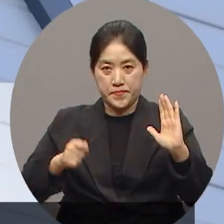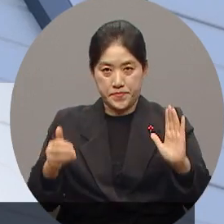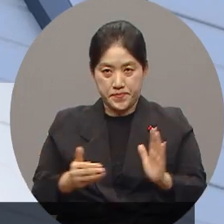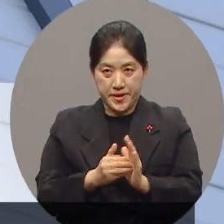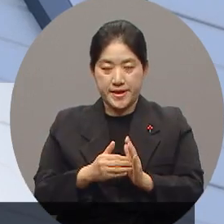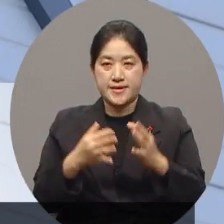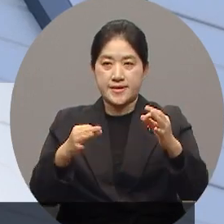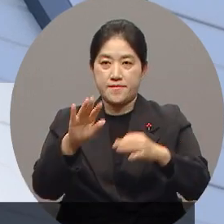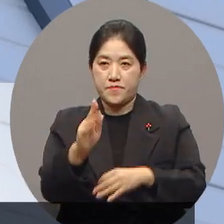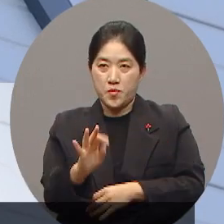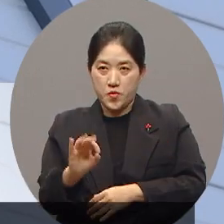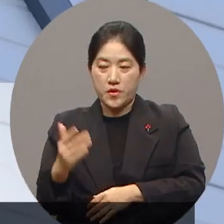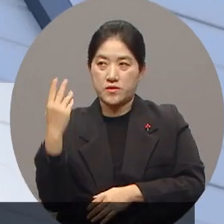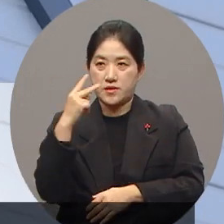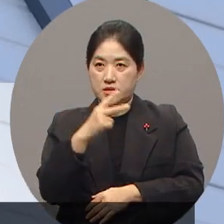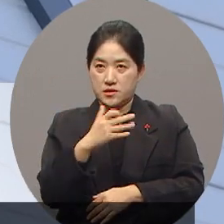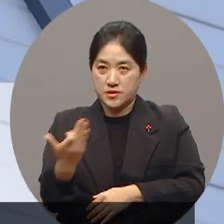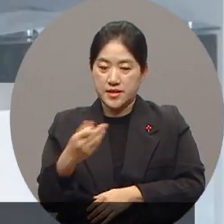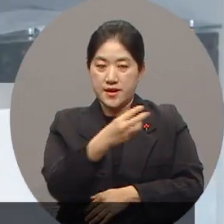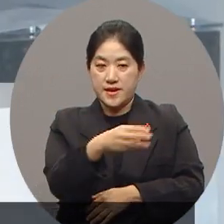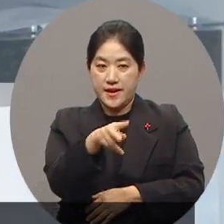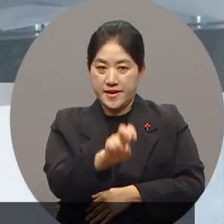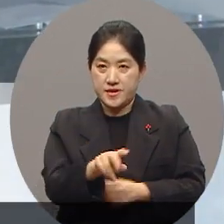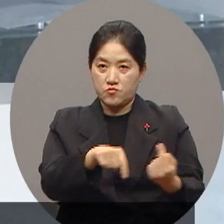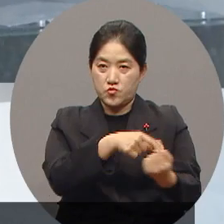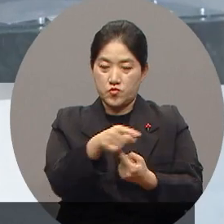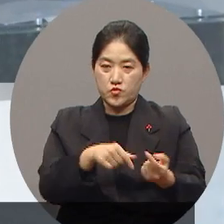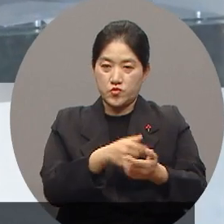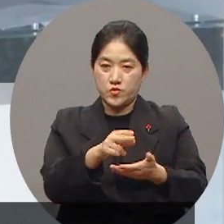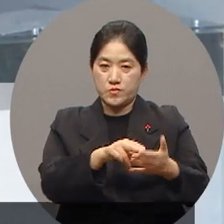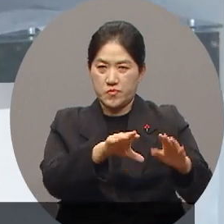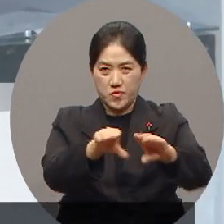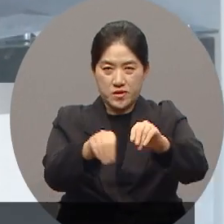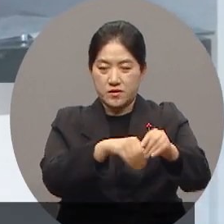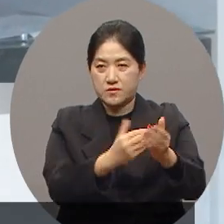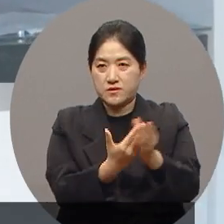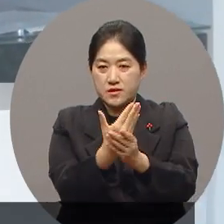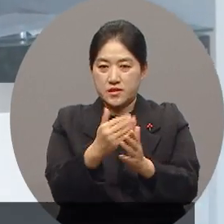2심에서 징역 30년 선고받았습니다.